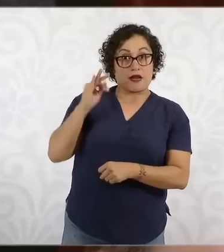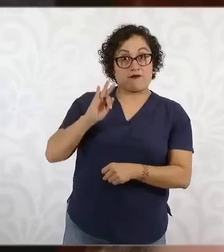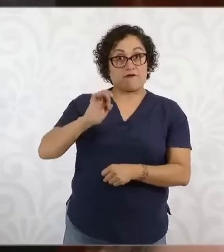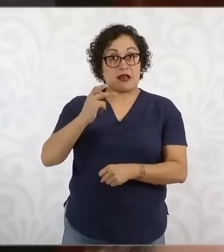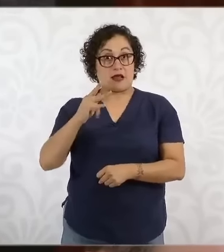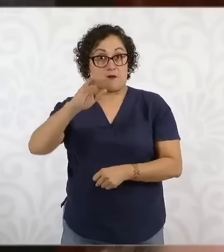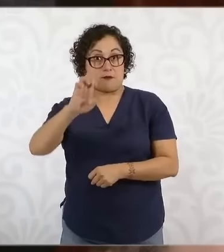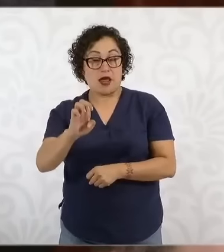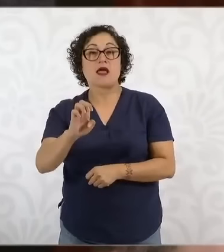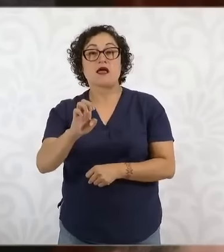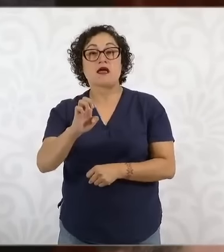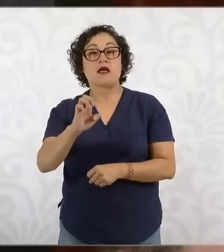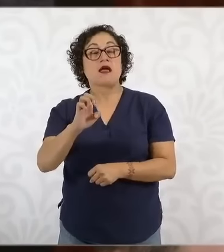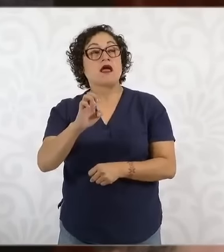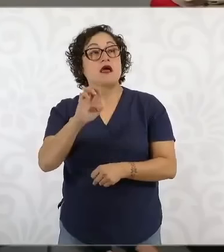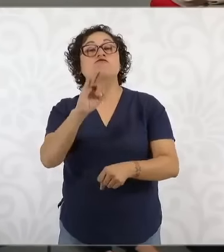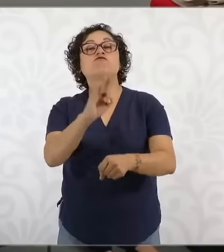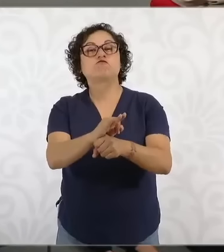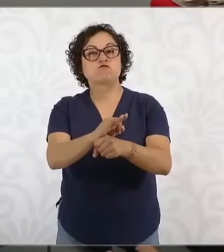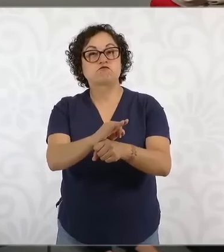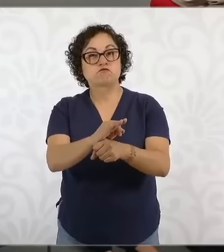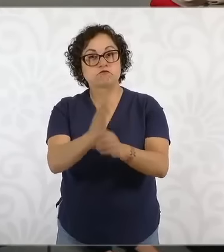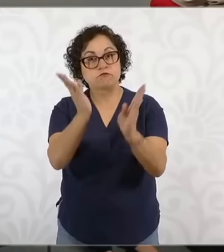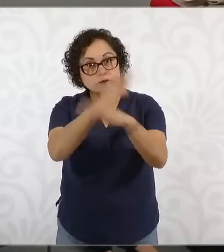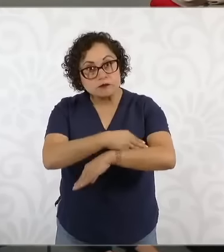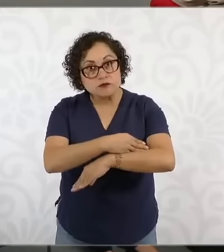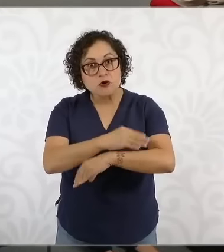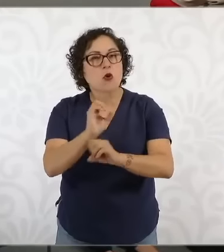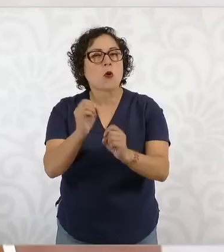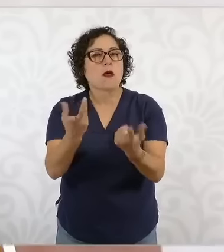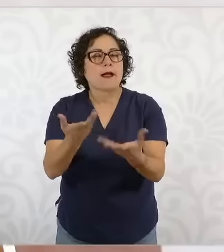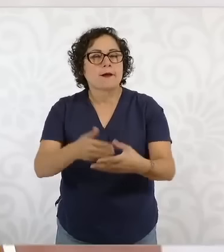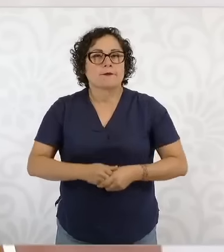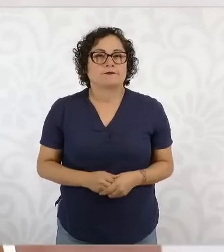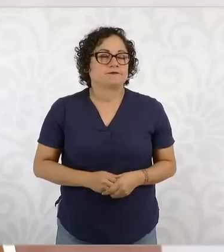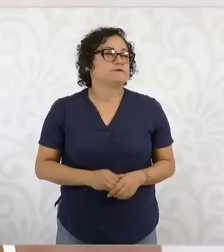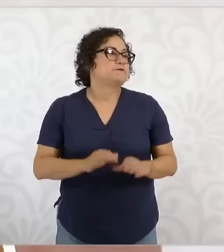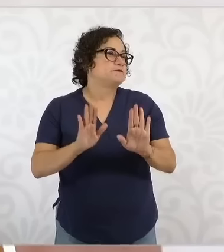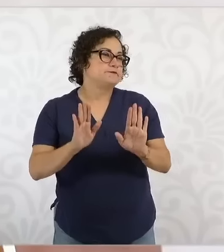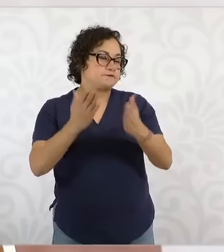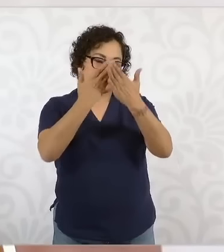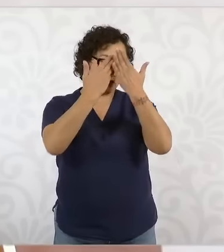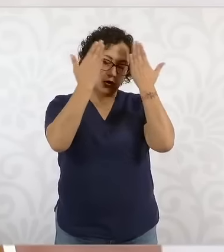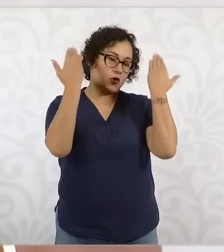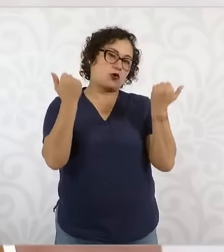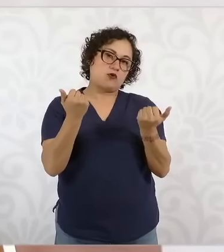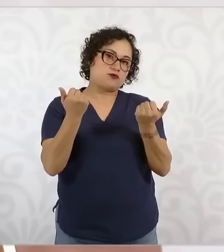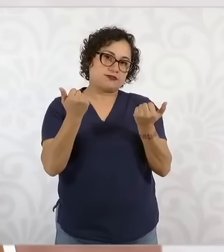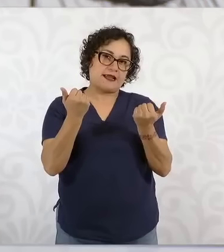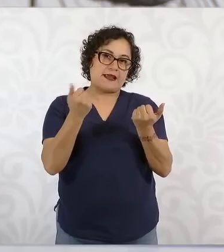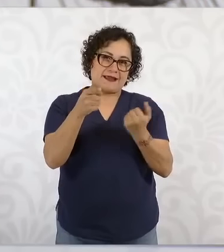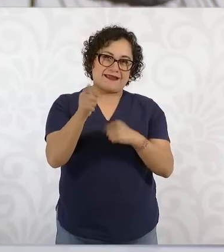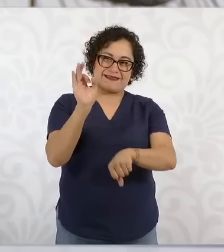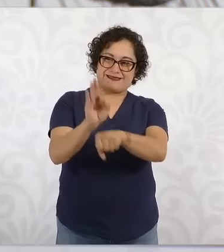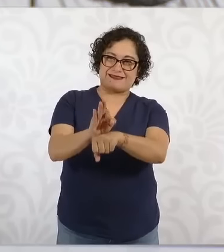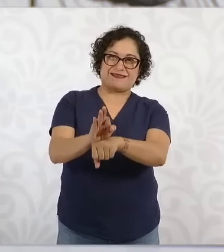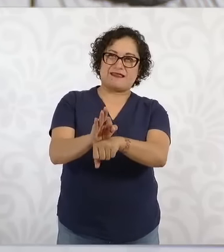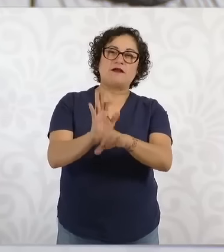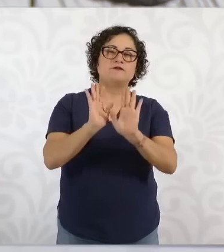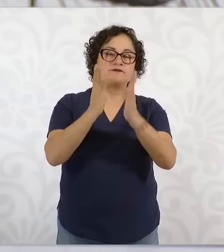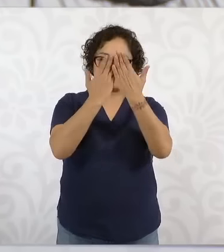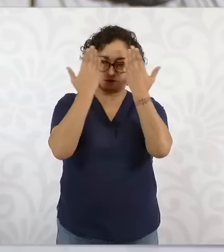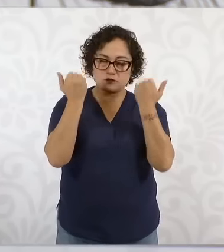acercar a ambos pueblos. No sé si respaldar es la palabra. Lo que sí es cierto es que hubo una